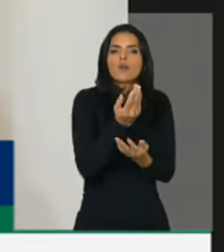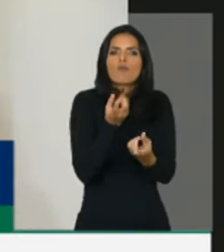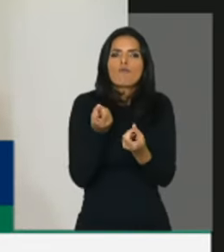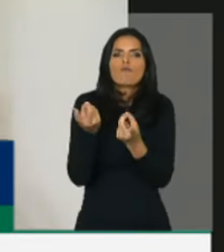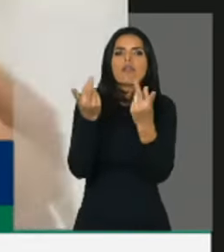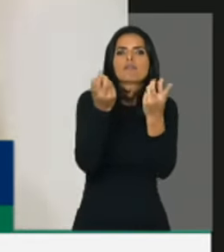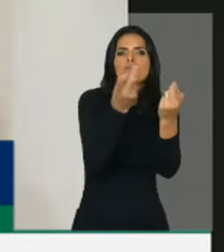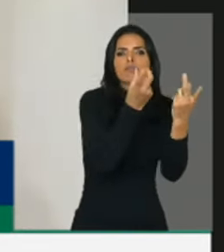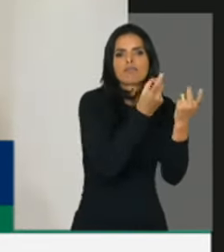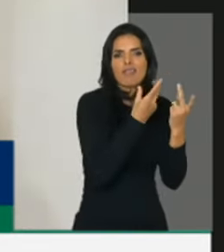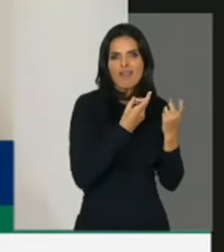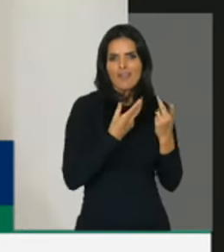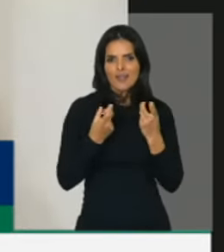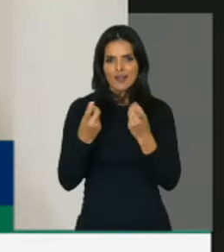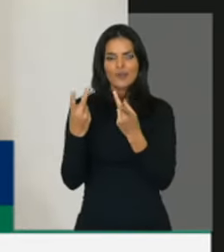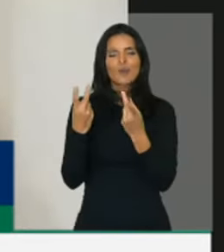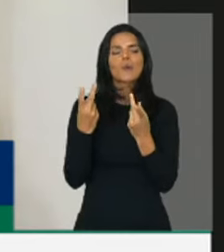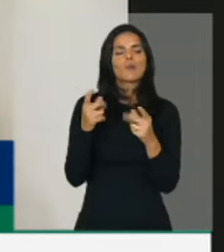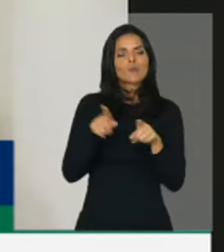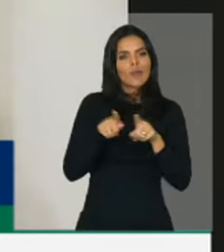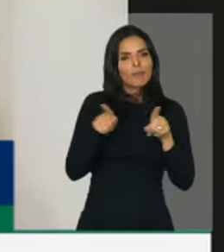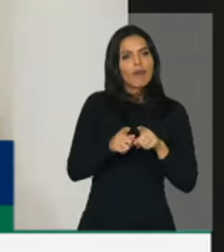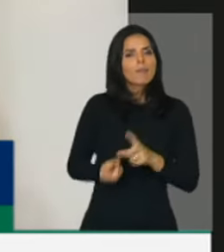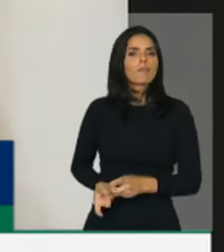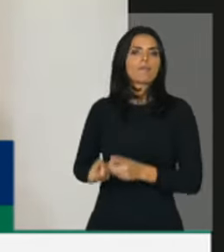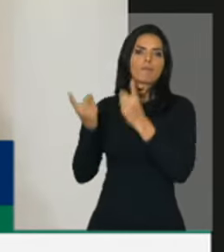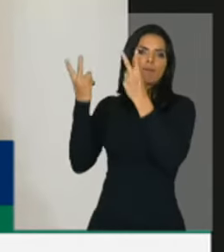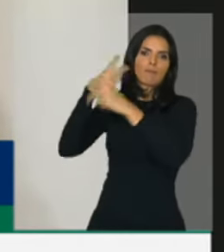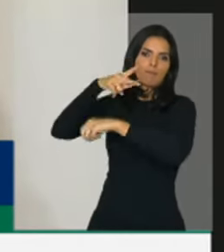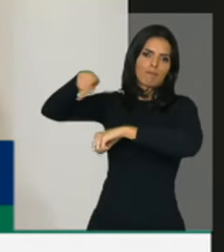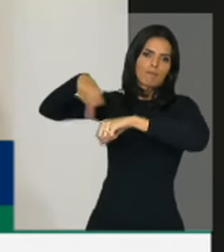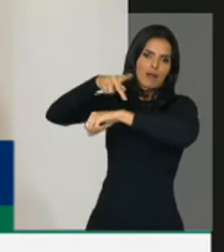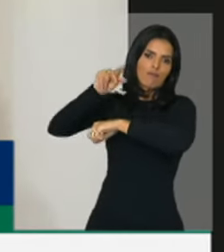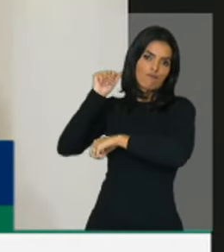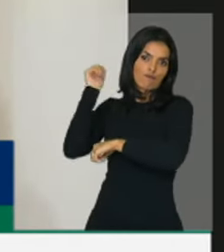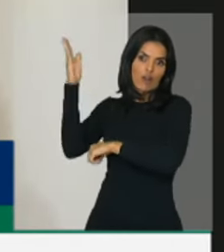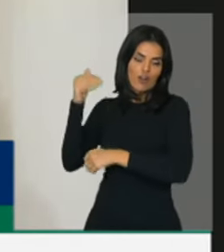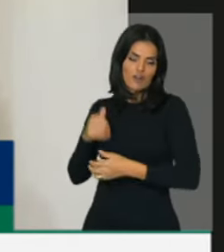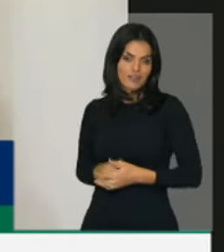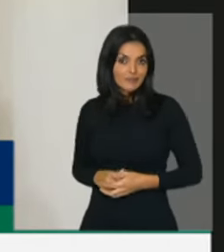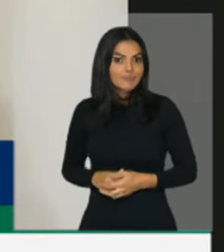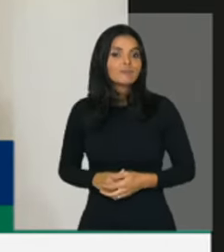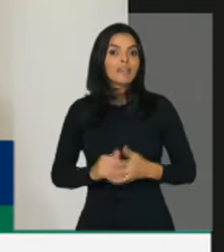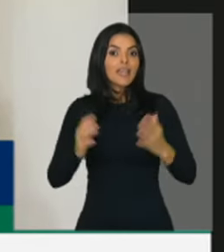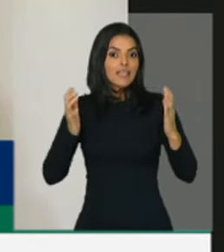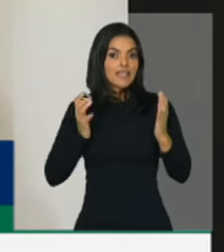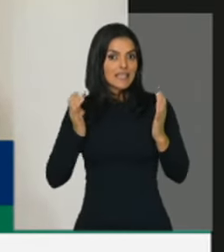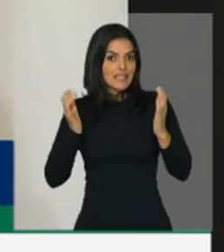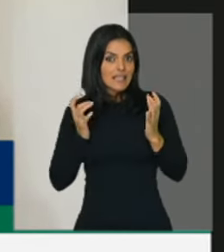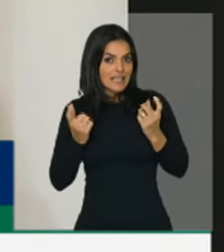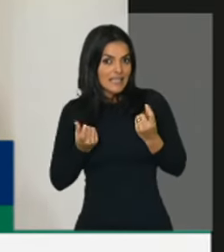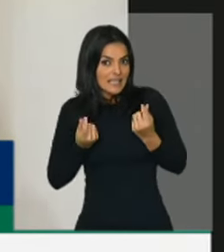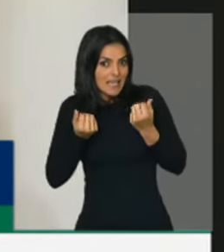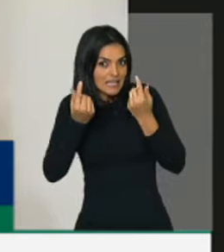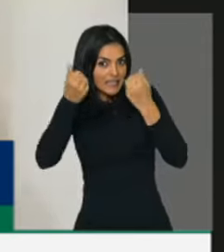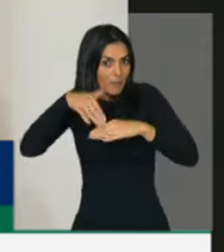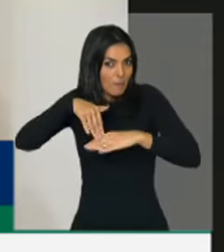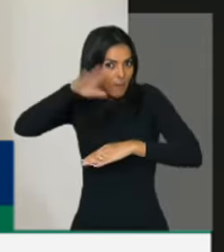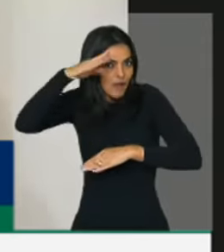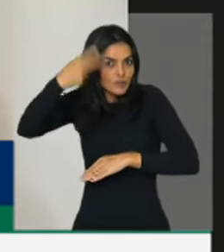RIQUEZAS E COMMODITIES PARA O MUNDO. A RECEITA PARA ENRIQUECER CADA VEZ MAIS O BRASIL E SALVAR O BRASIL DESSE MOMENTO QUE VIVEMOS É